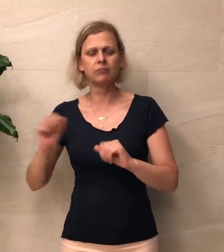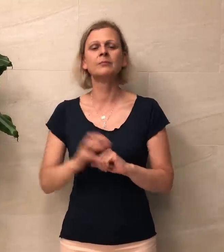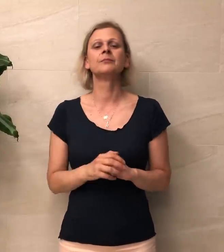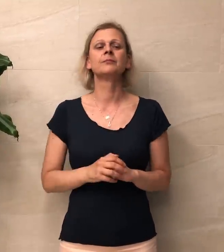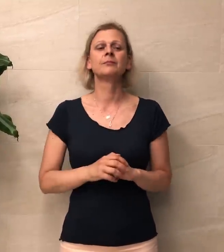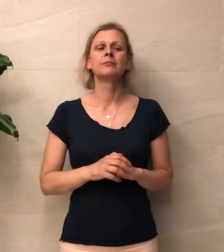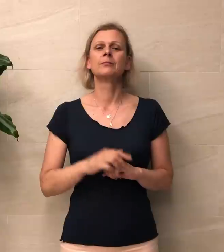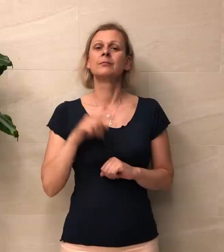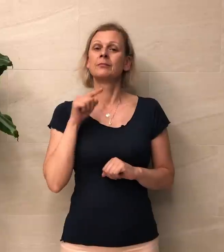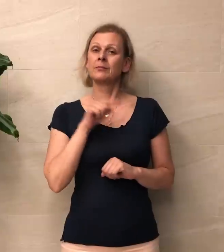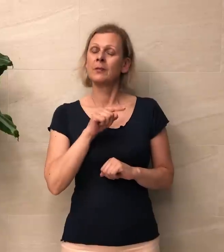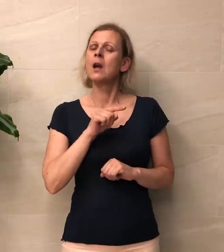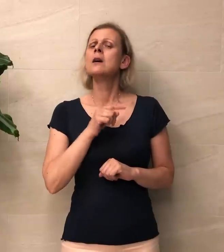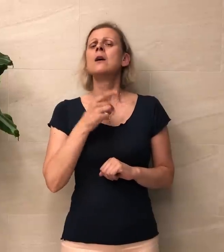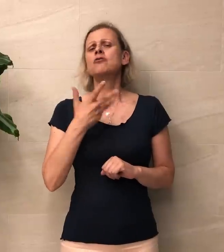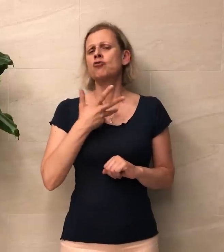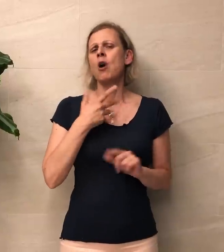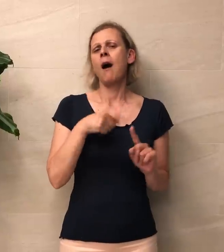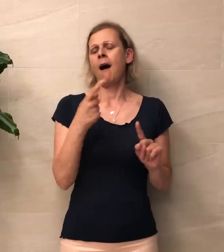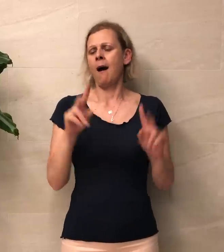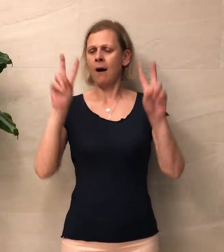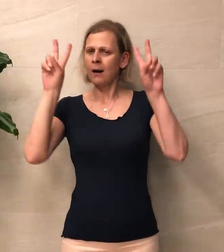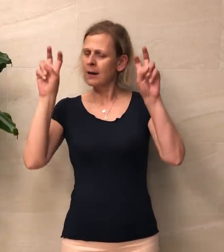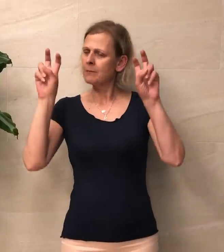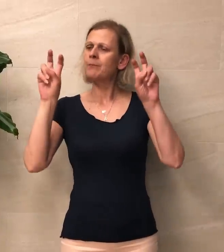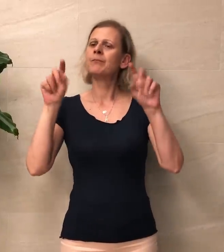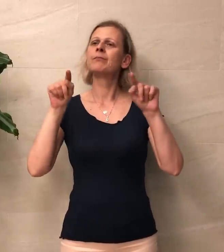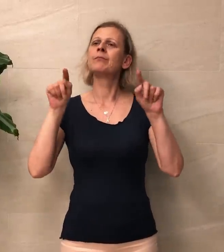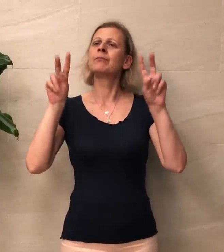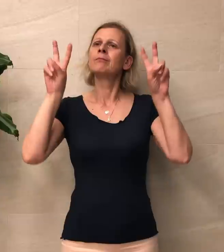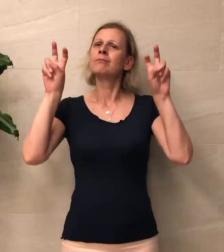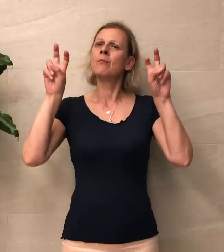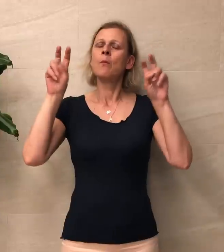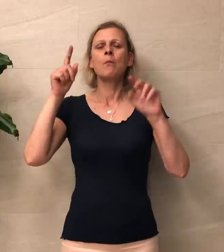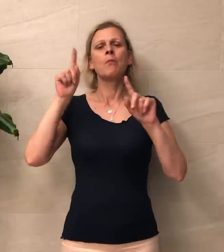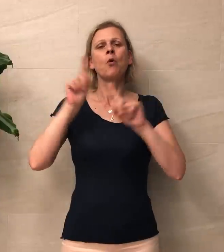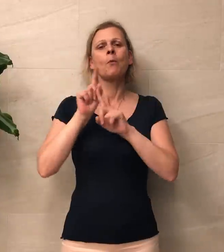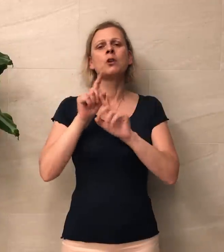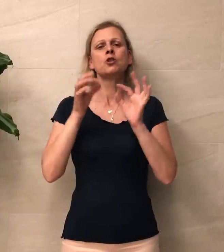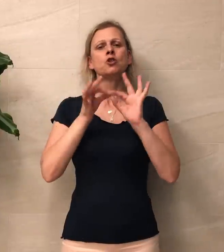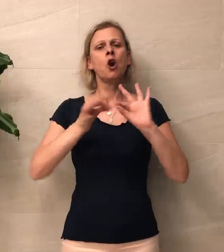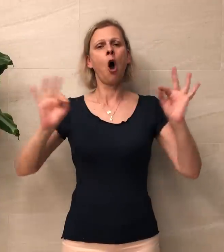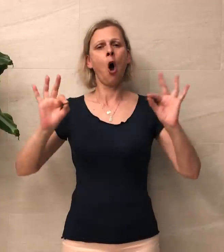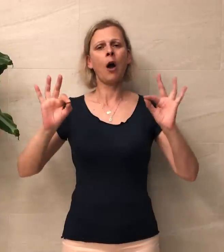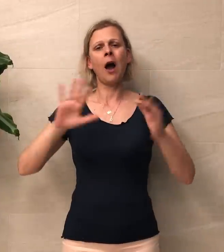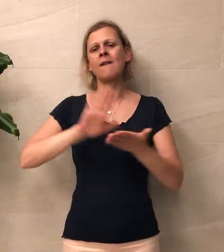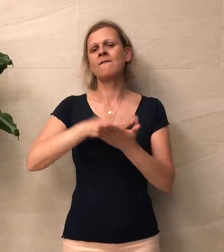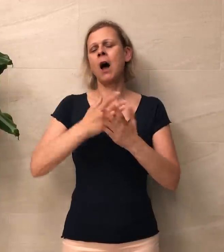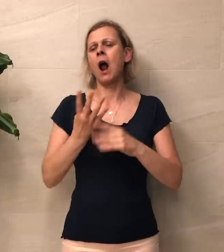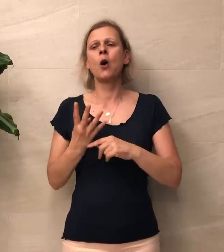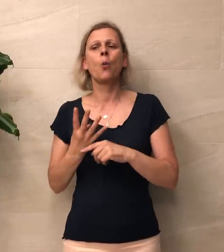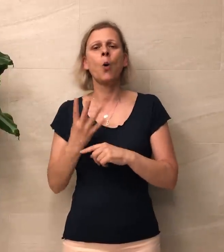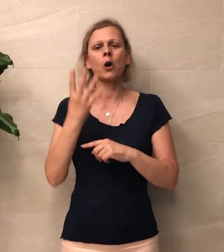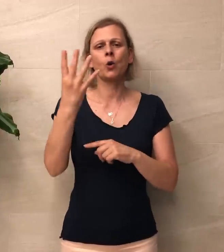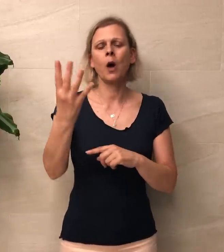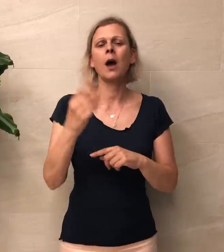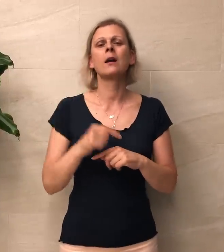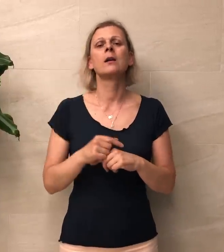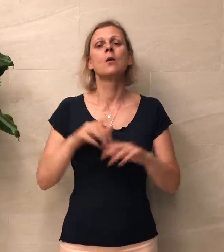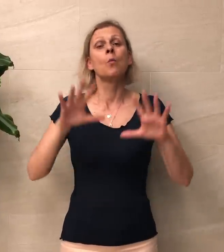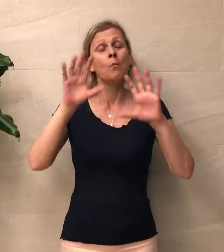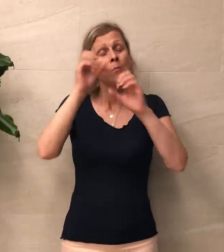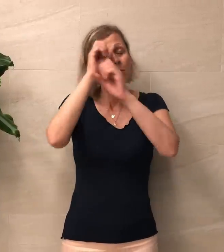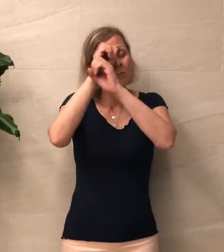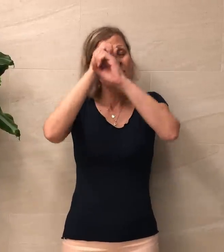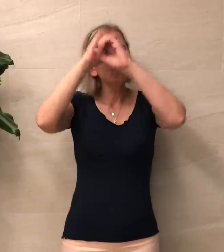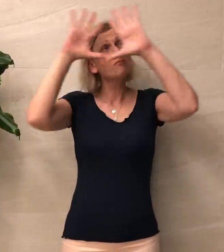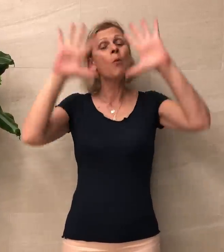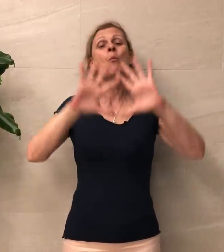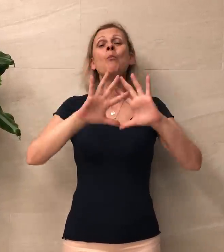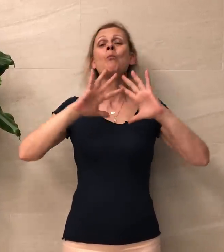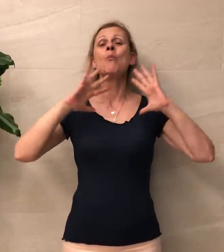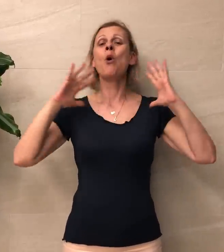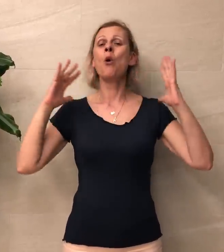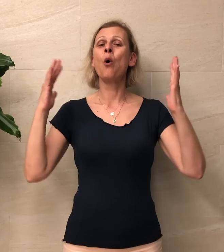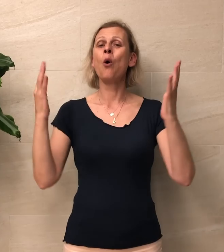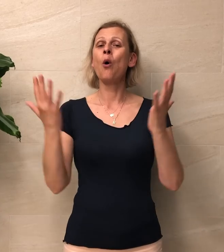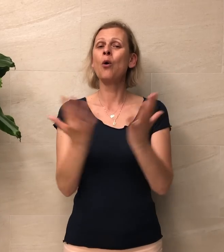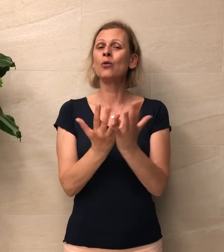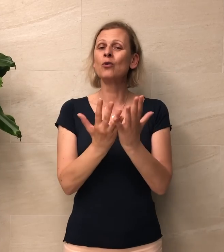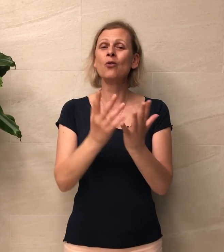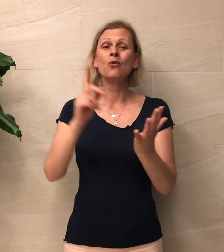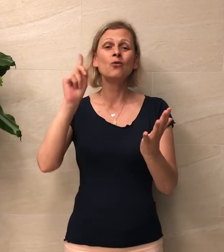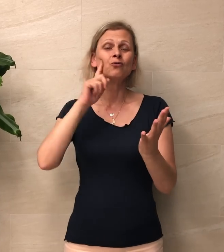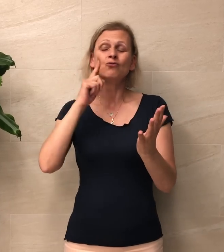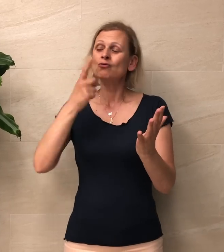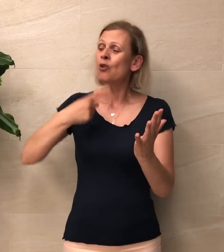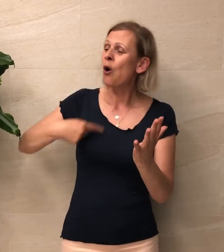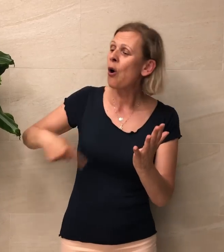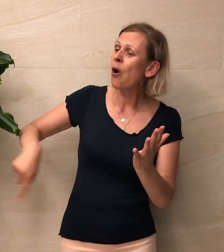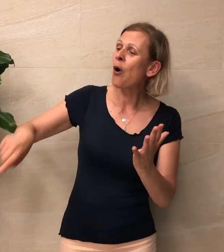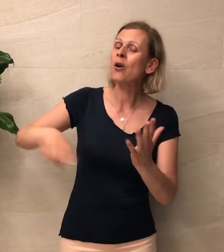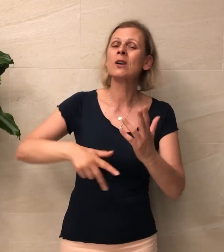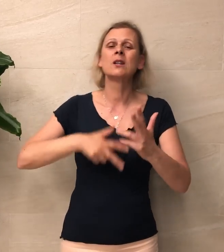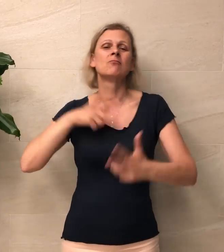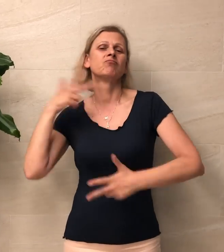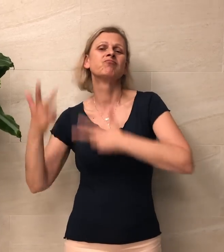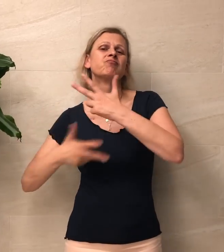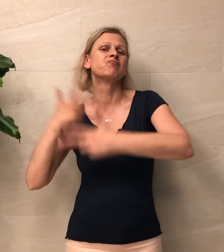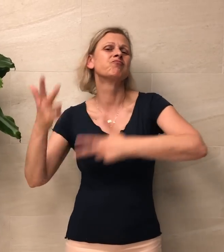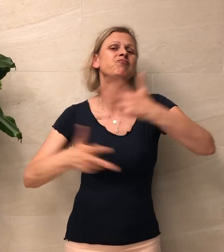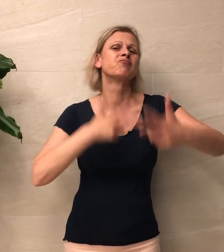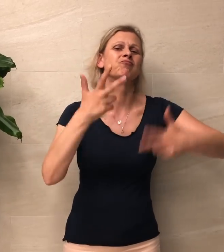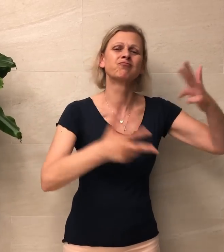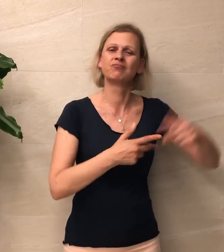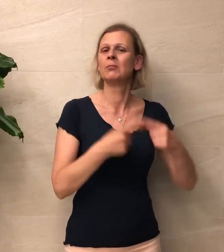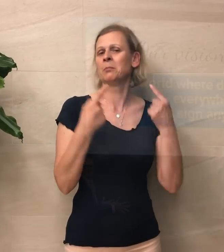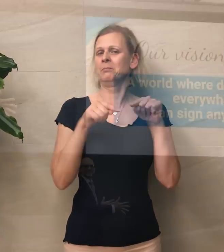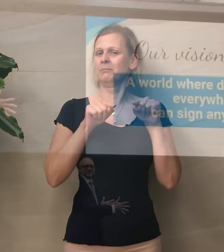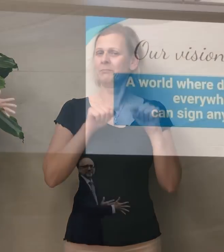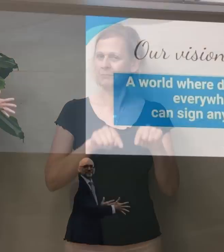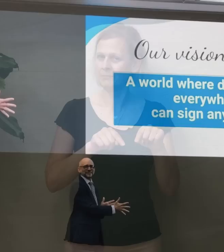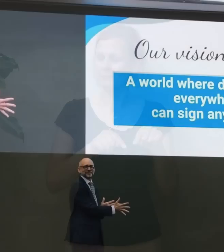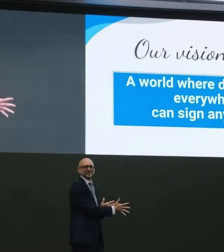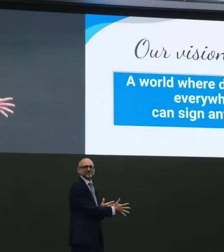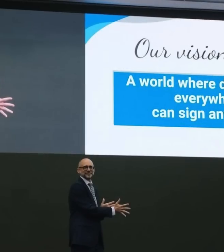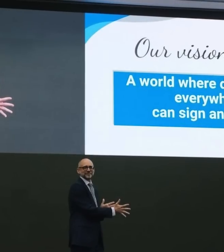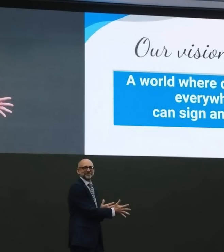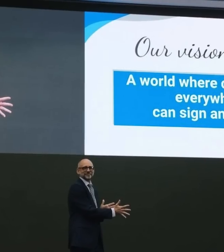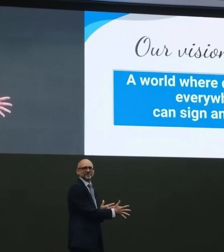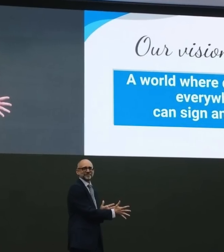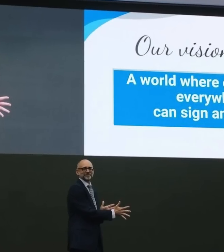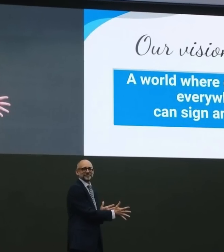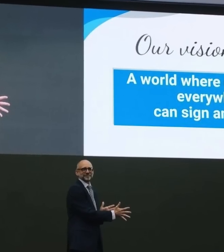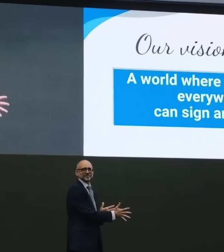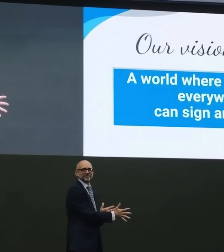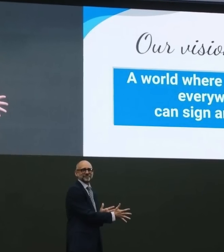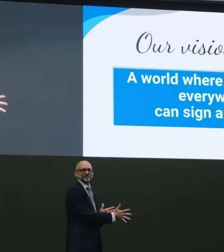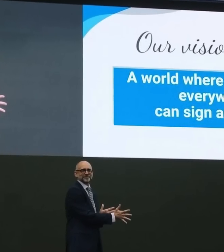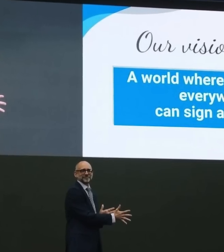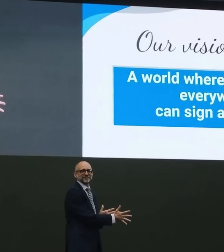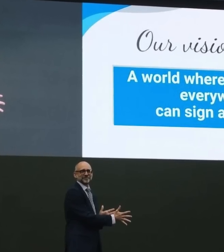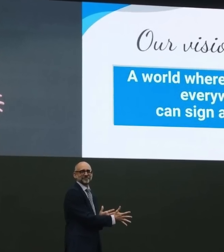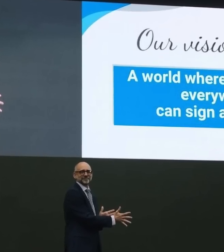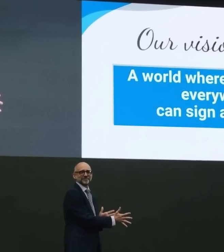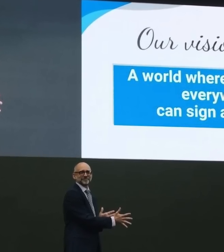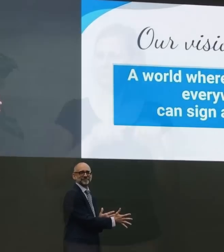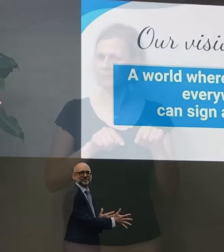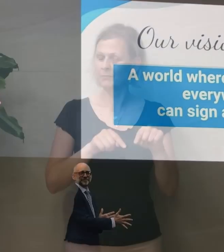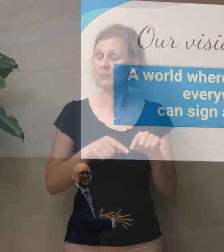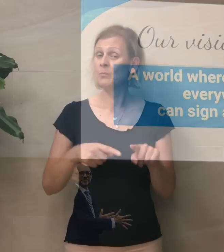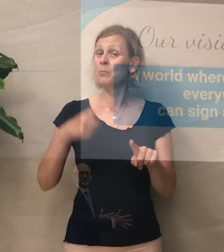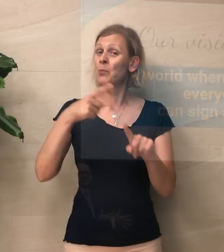È stato ideato anche uno slogan per il prossimo quadriennio: “La nostra visione: un mondo in cui le persone sorde in ogni dove possano segnare ovunque”.